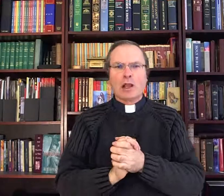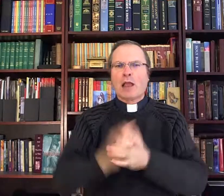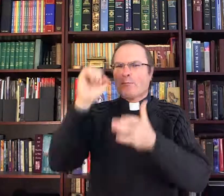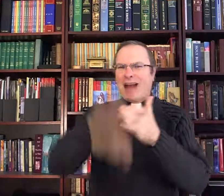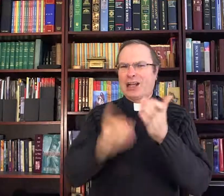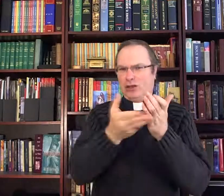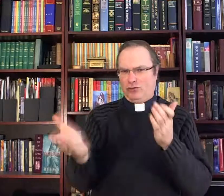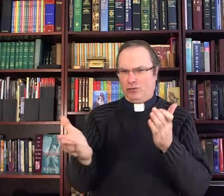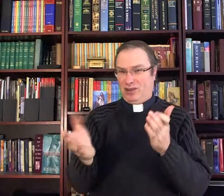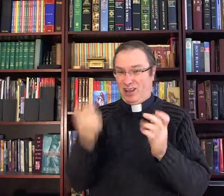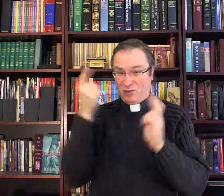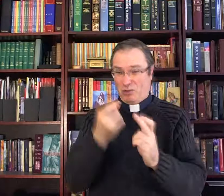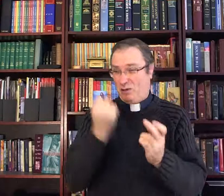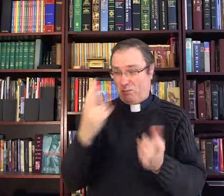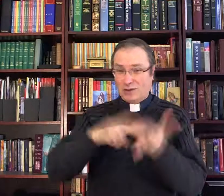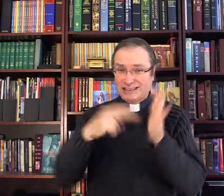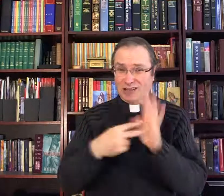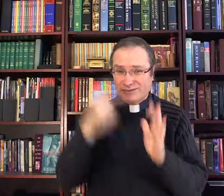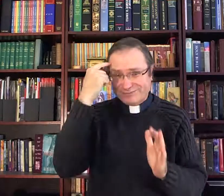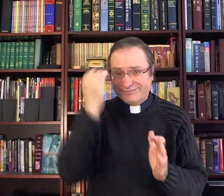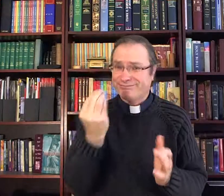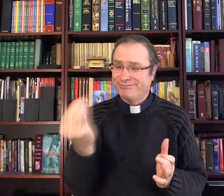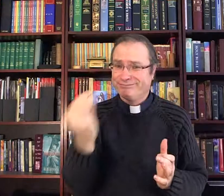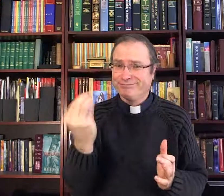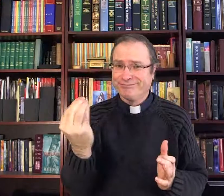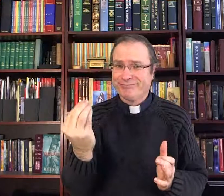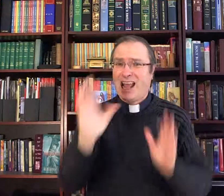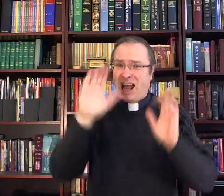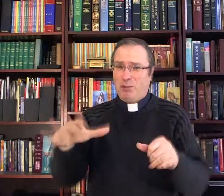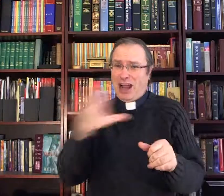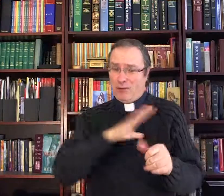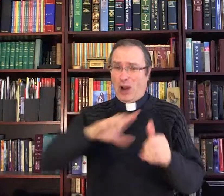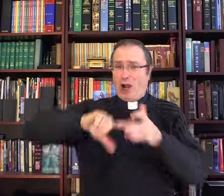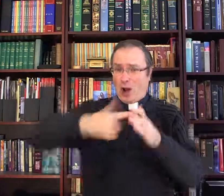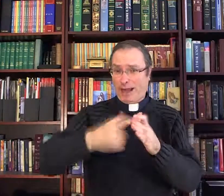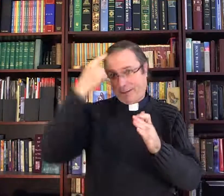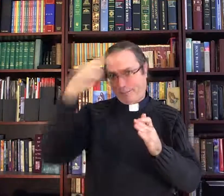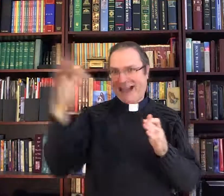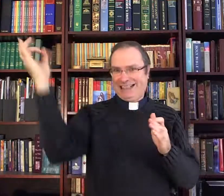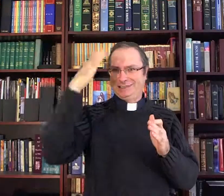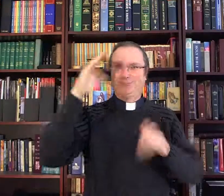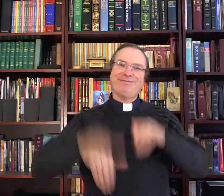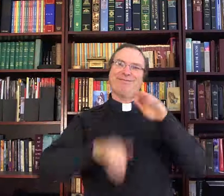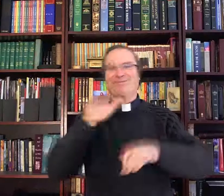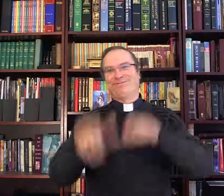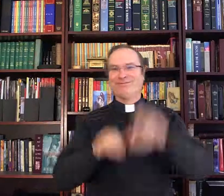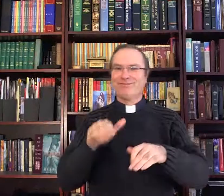Manquez-vous à ce point de bon sens? Après avoir commencé par l'Esprit,